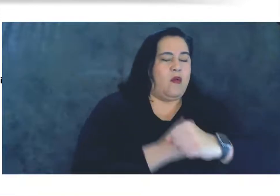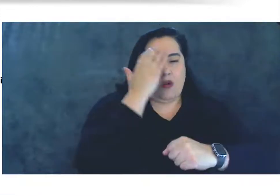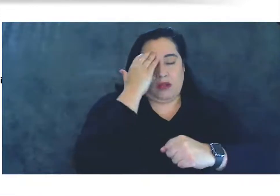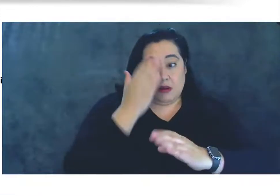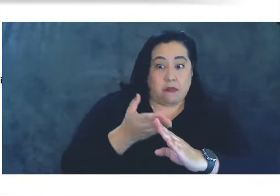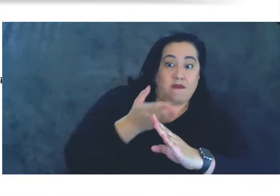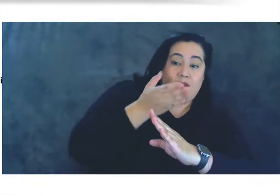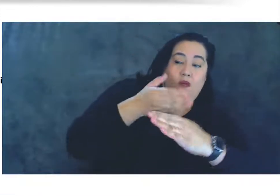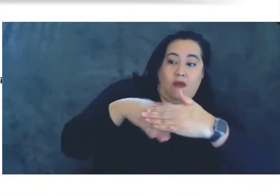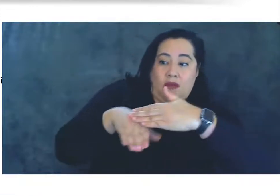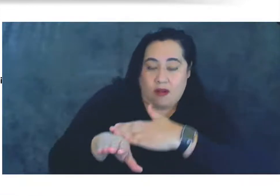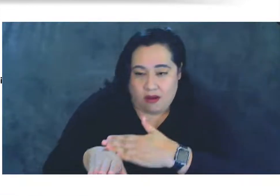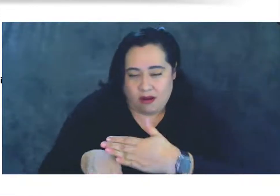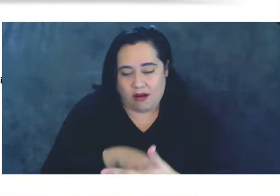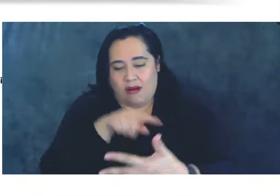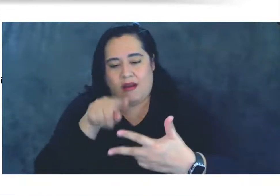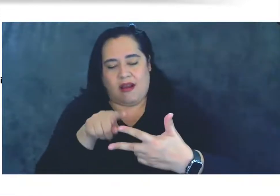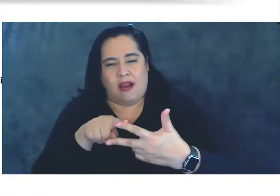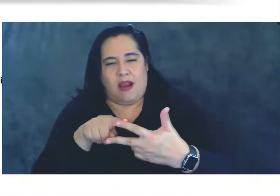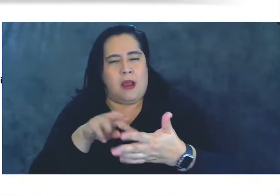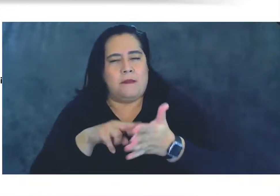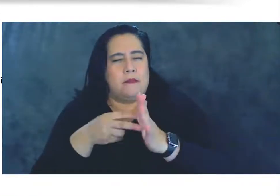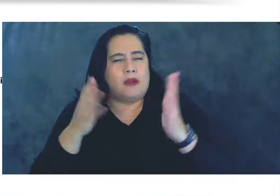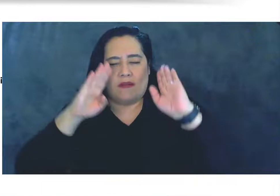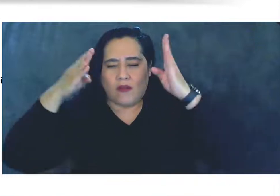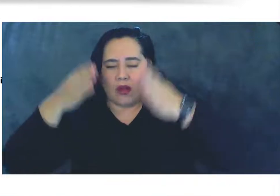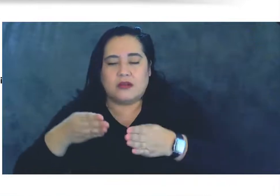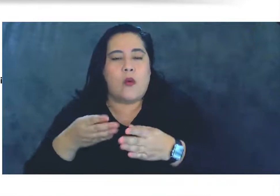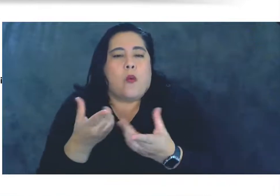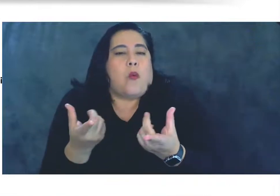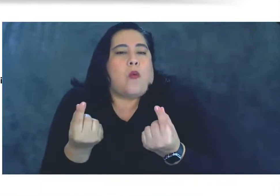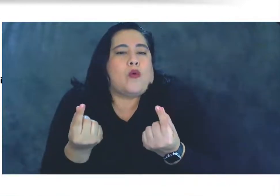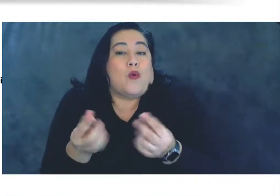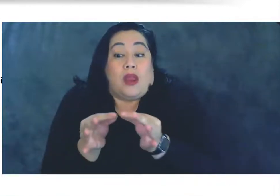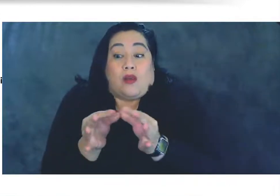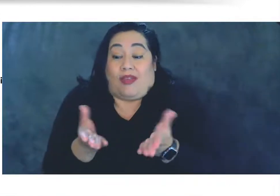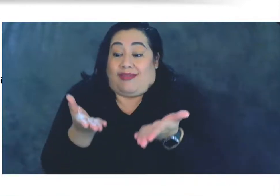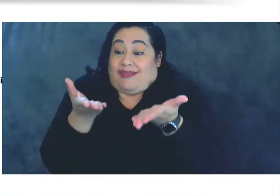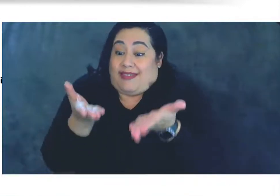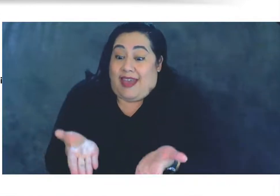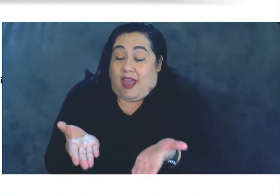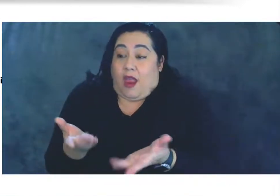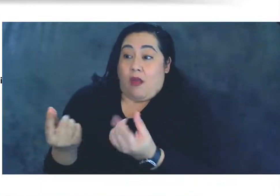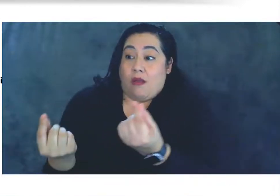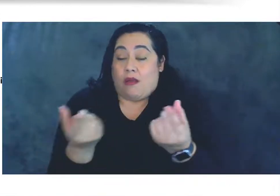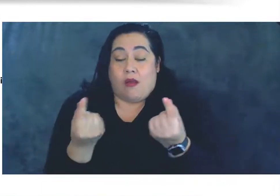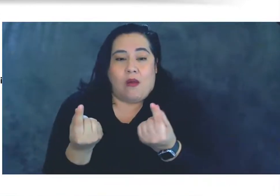antes de la asignación. El tema 2 enfoca en -Qué hacen los intérpretes ... mientras están en su lugar?